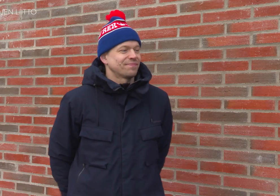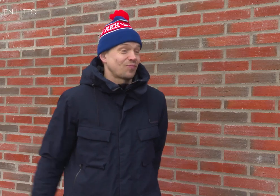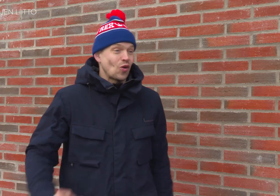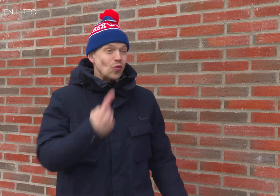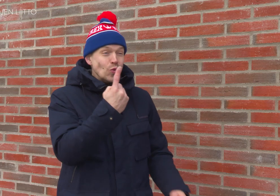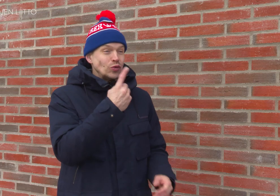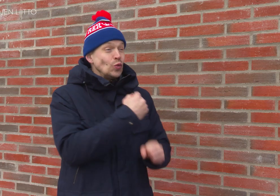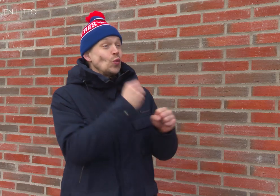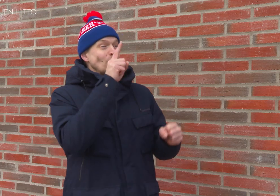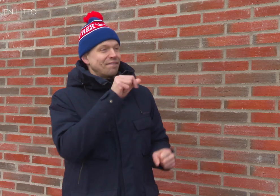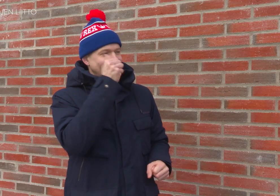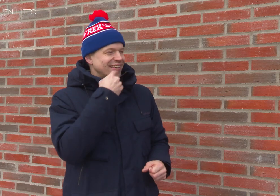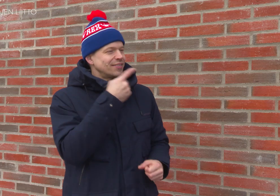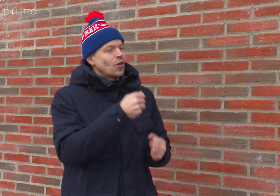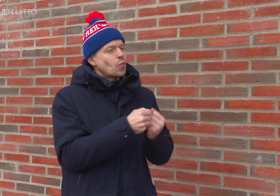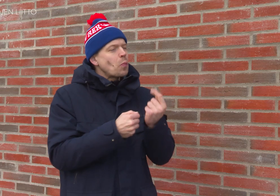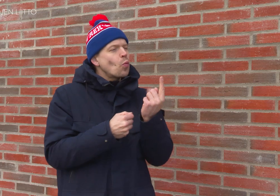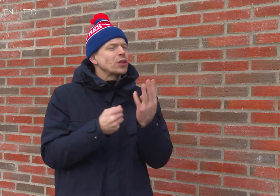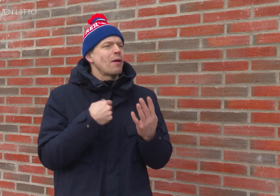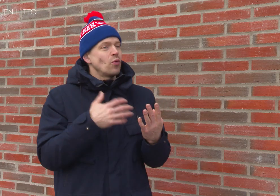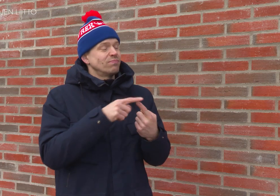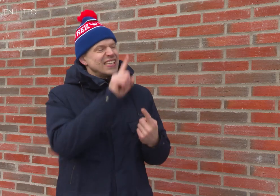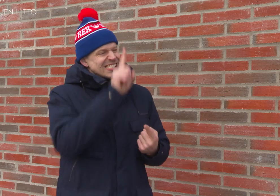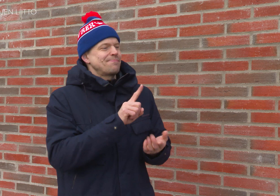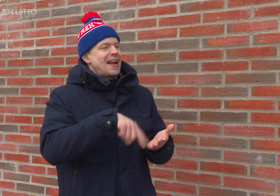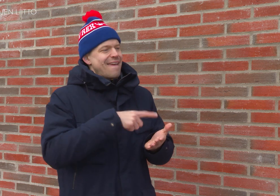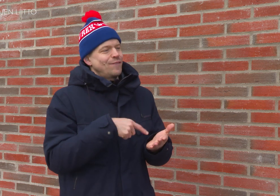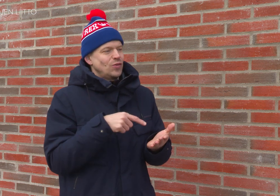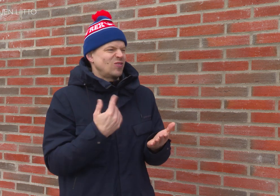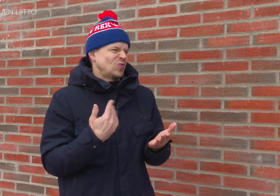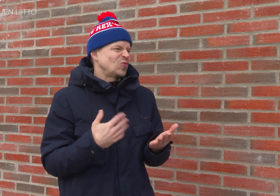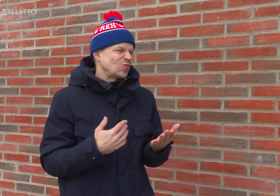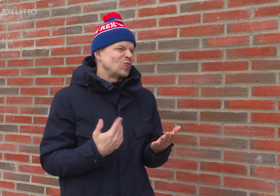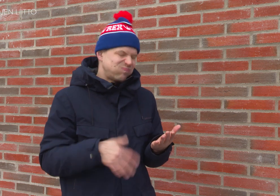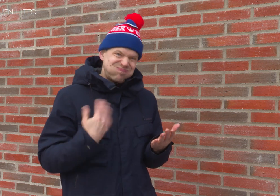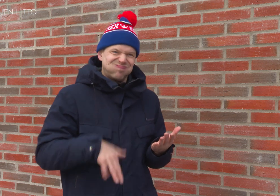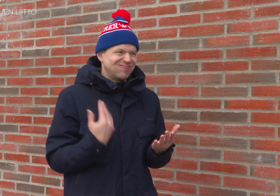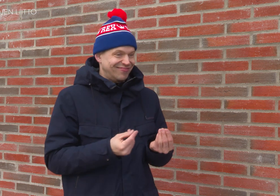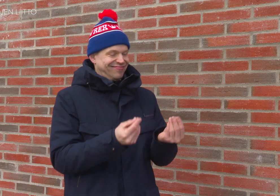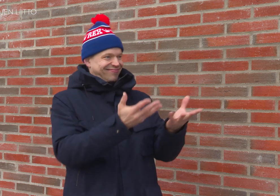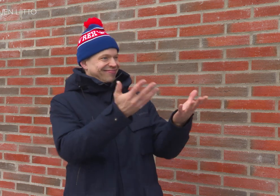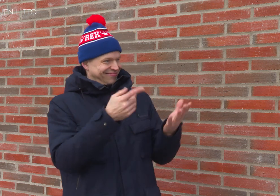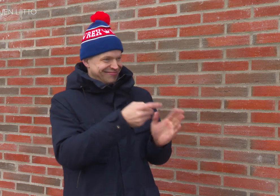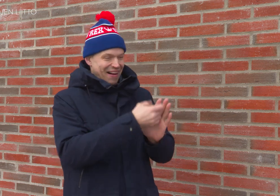Vain yhtä on vaikea valita, mutta muutama saavutus tulee mieleen. Ensimmäinen levyni oli todellakin jotain ihan muuta, -